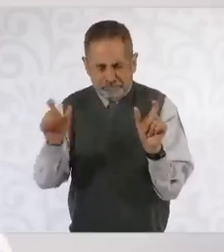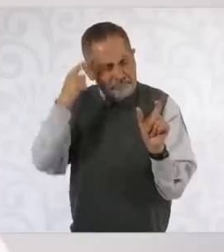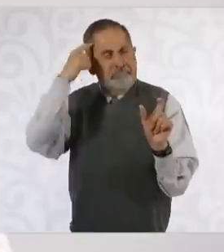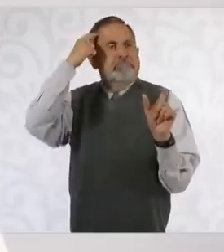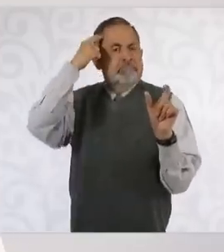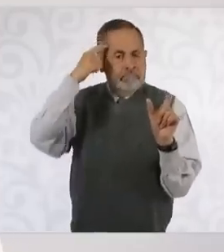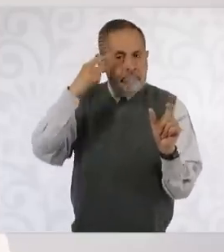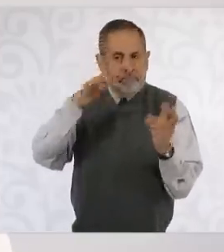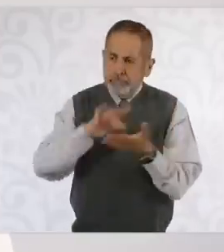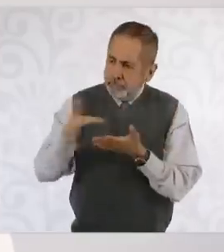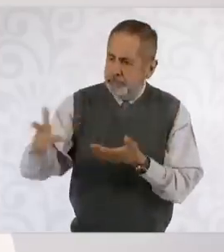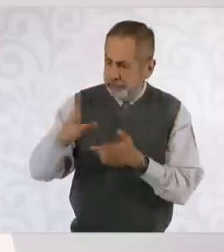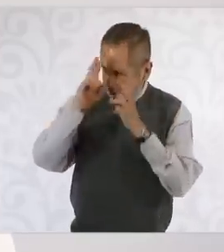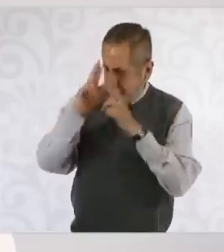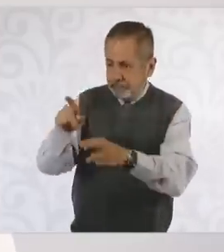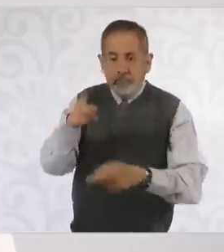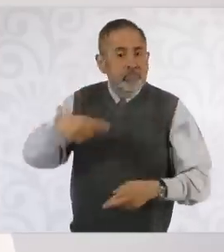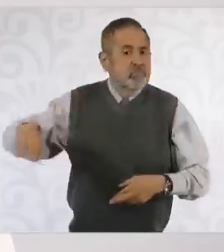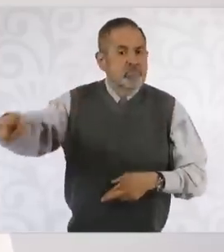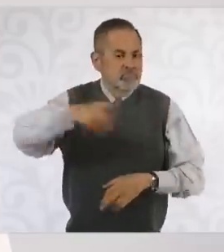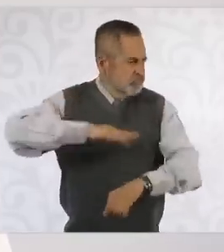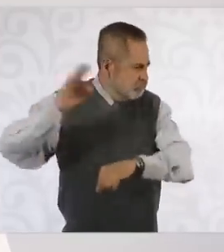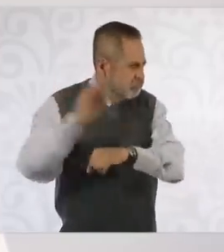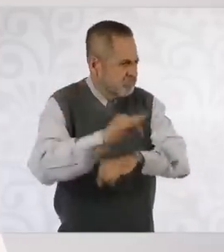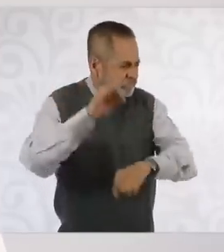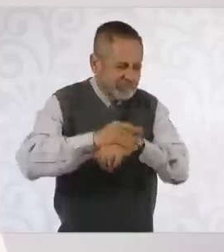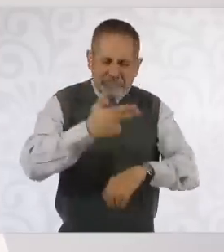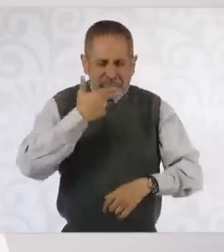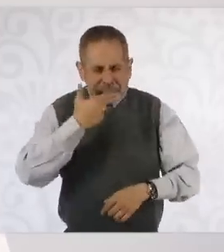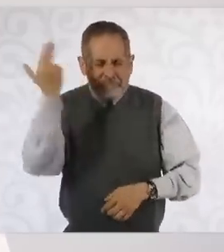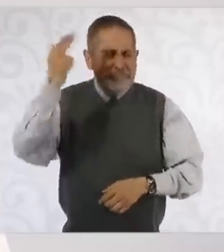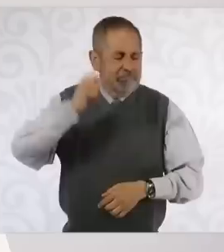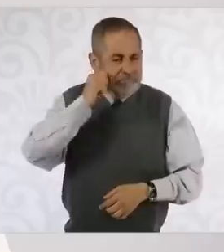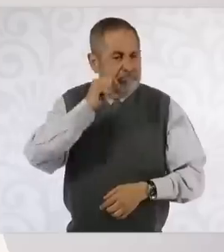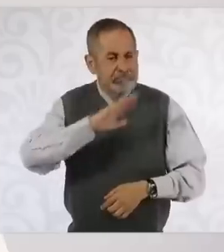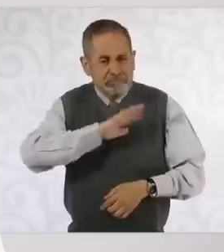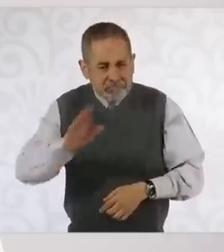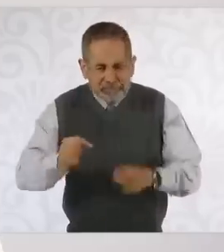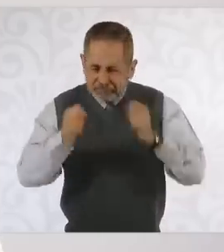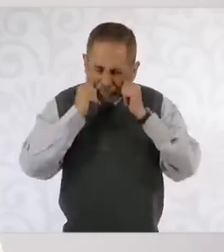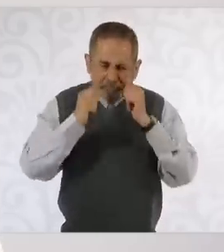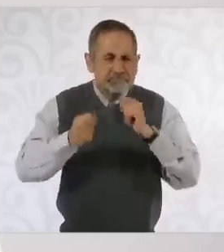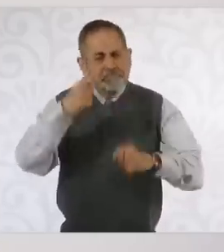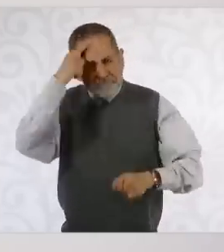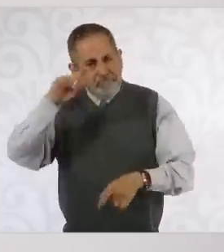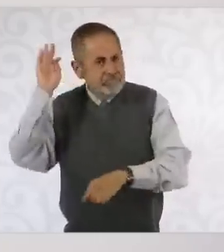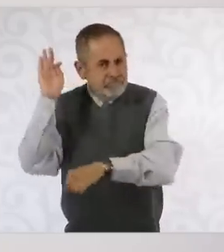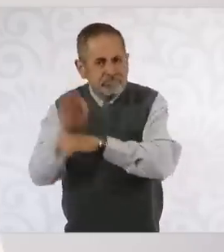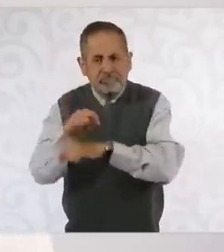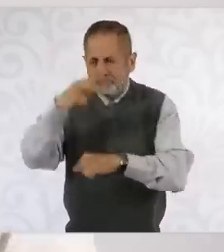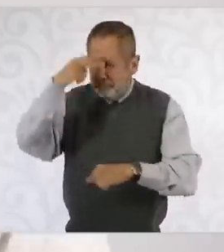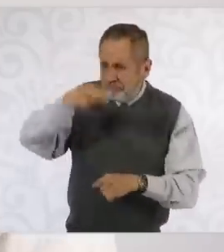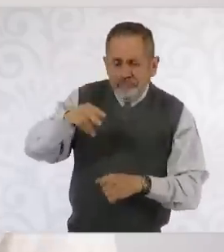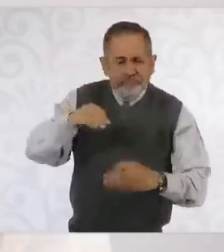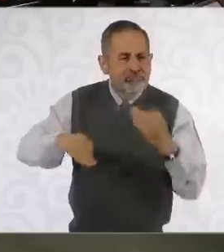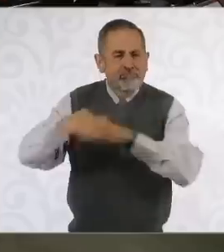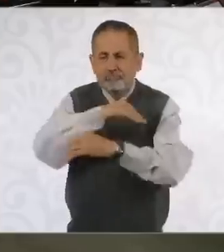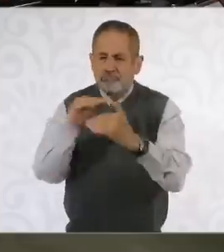vida por una sociedad más justa con equidad y bienestar si me lo permite presidenta veamos la